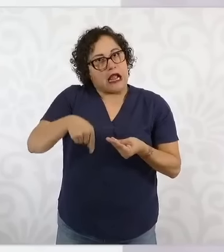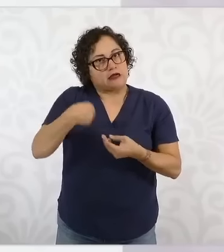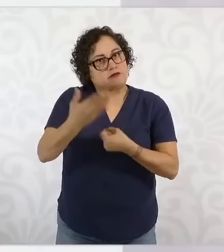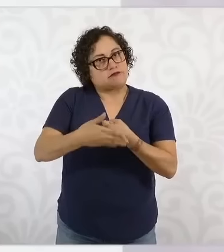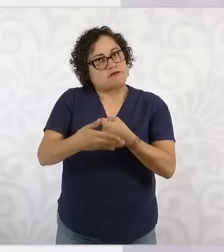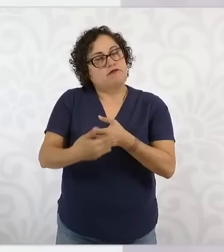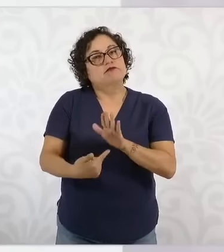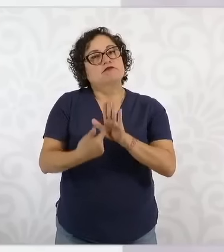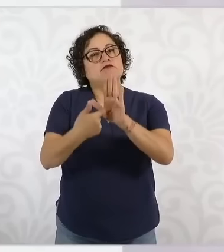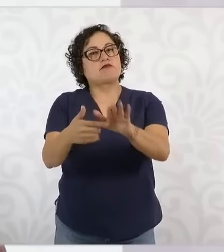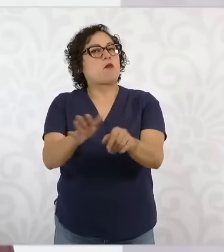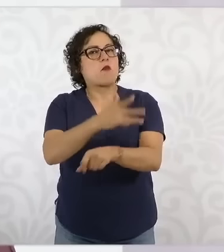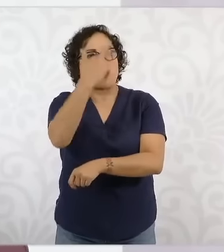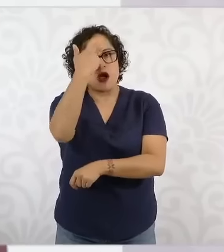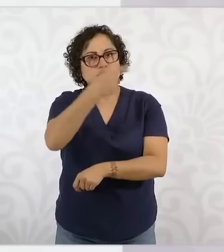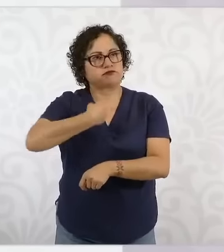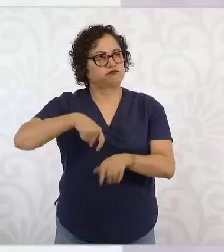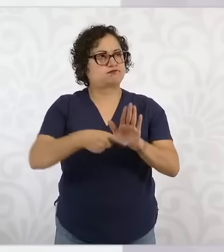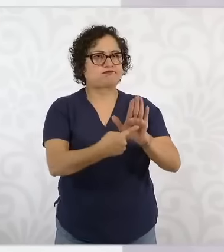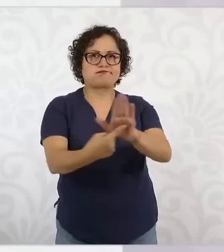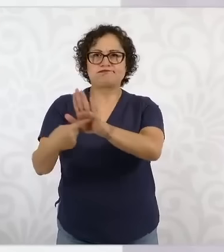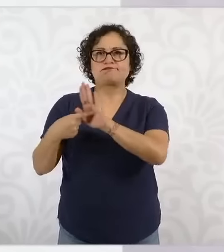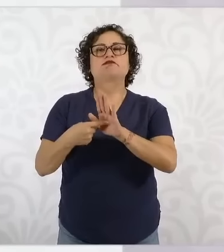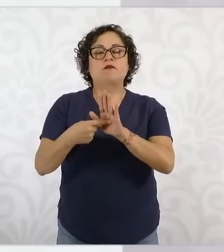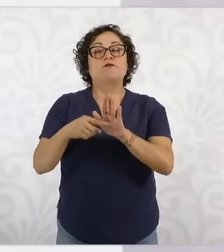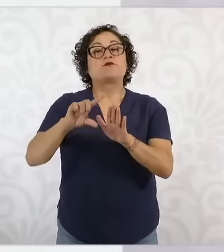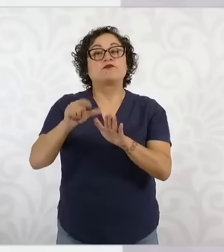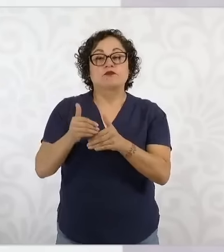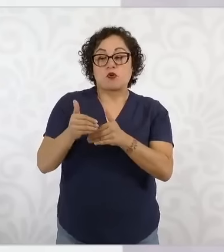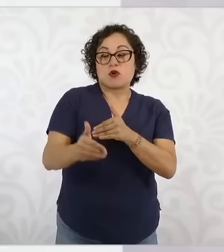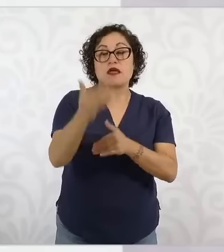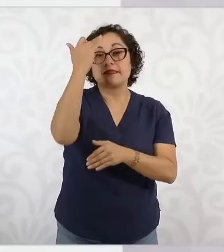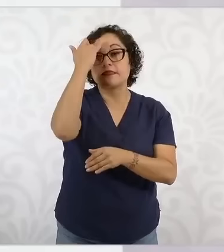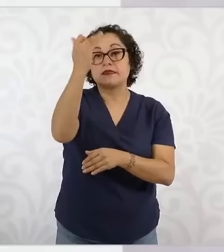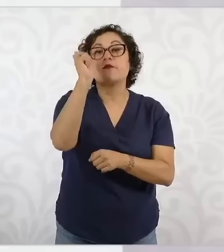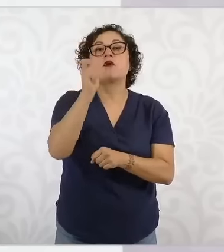abiertos. Y después viene una segunda fase también de investigación, no es que con lo que digan ya